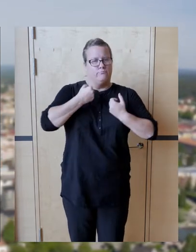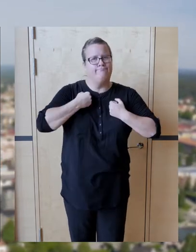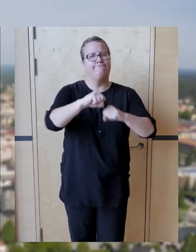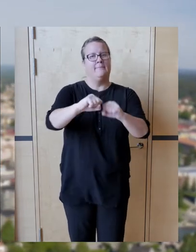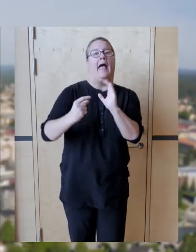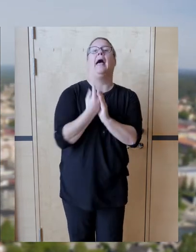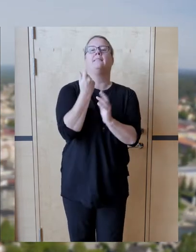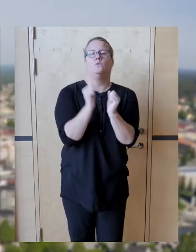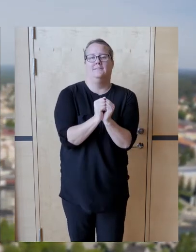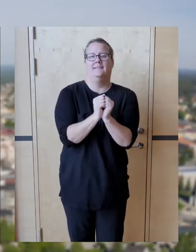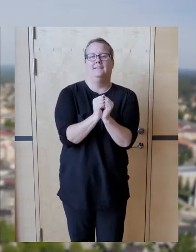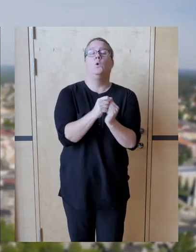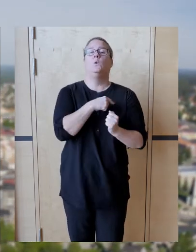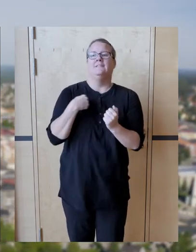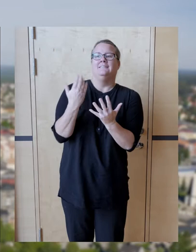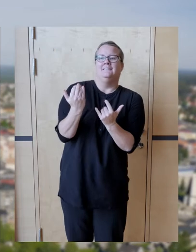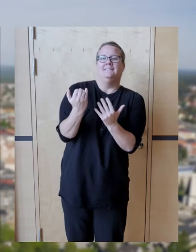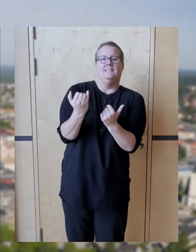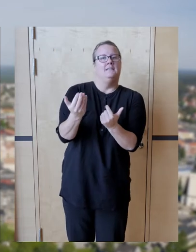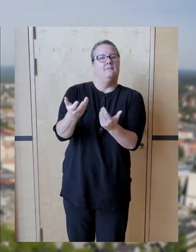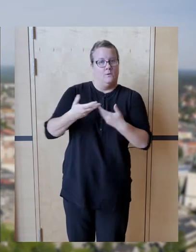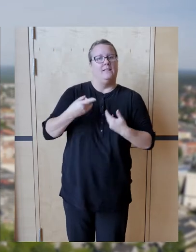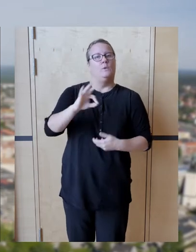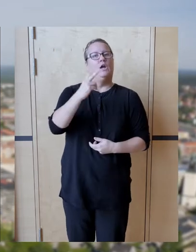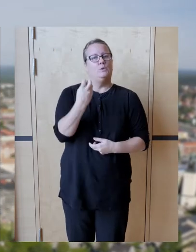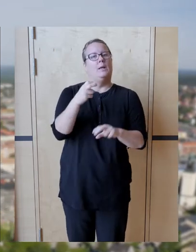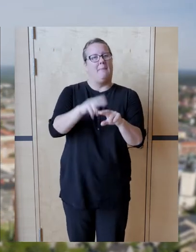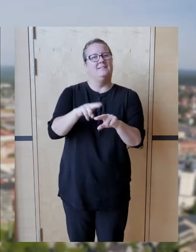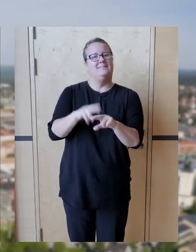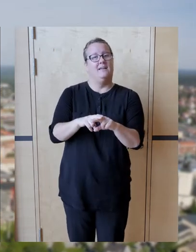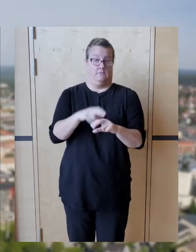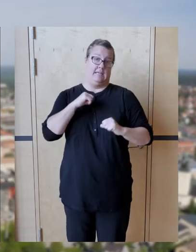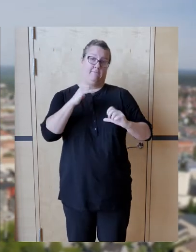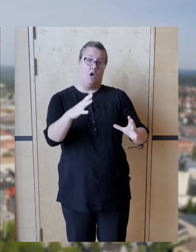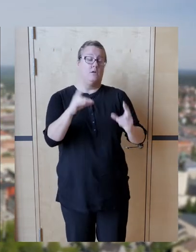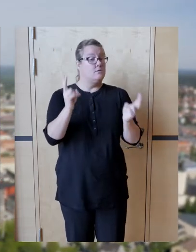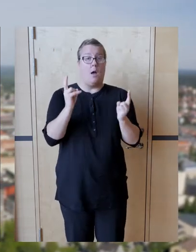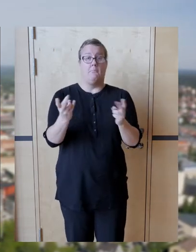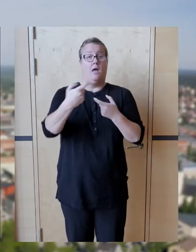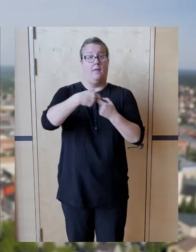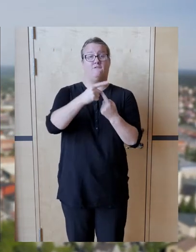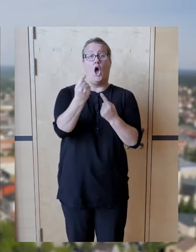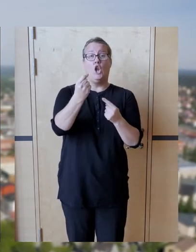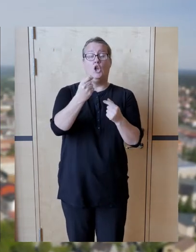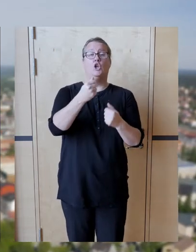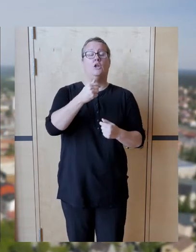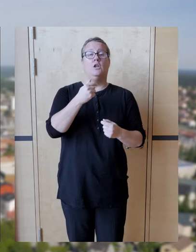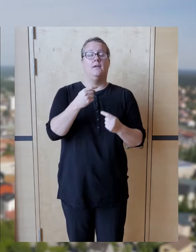Och Vi ser fram emot 120 platser Naturligtvis så som fallet var Våra väljare är inte barn